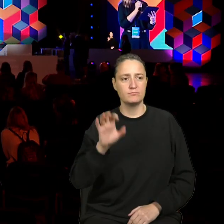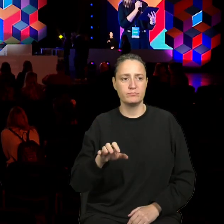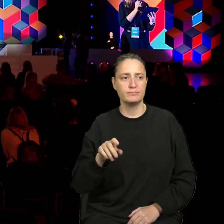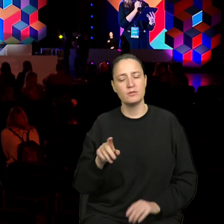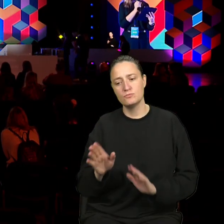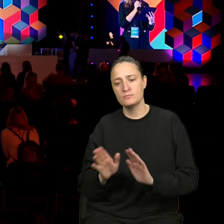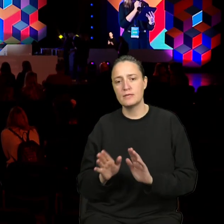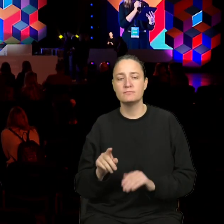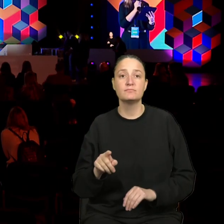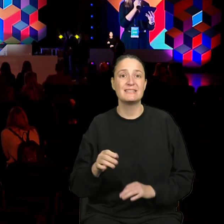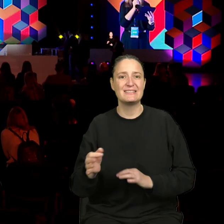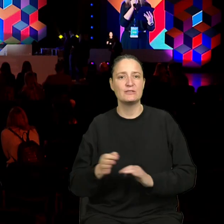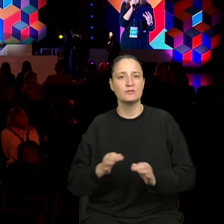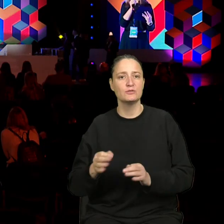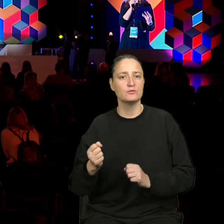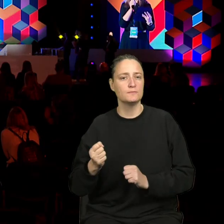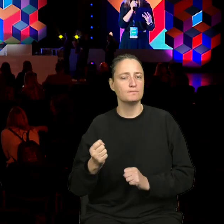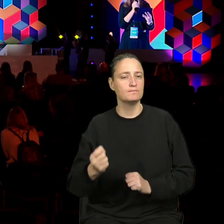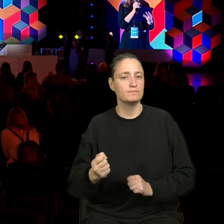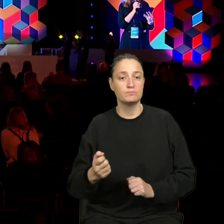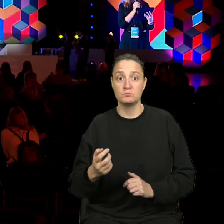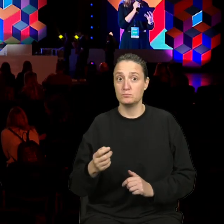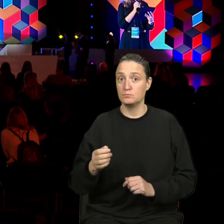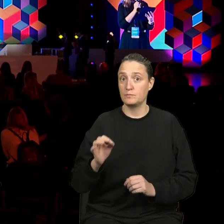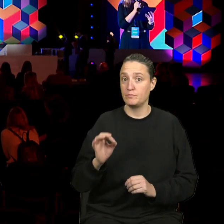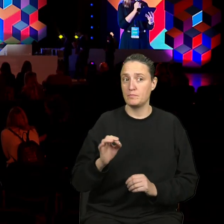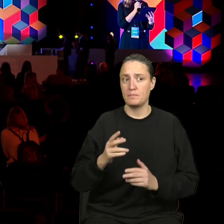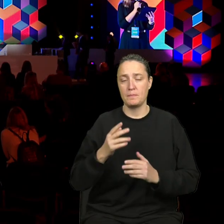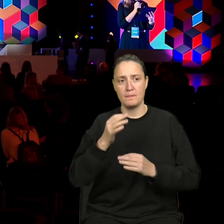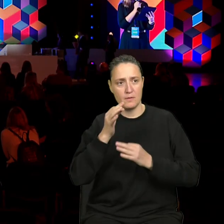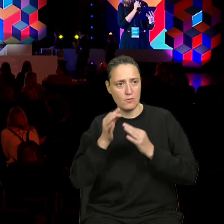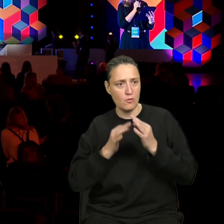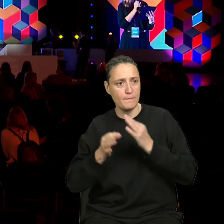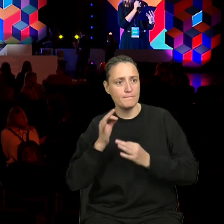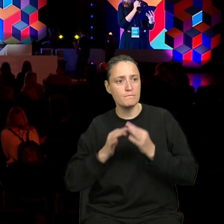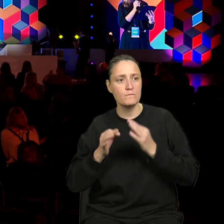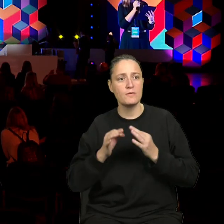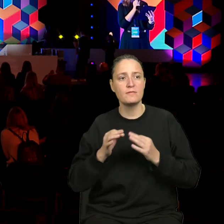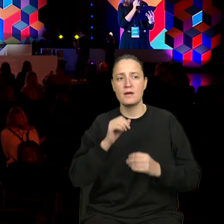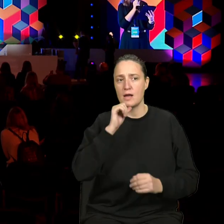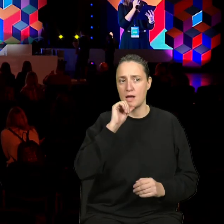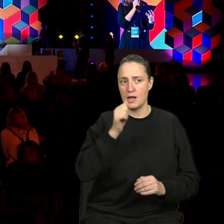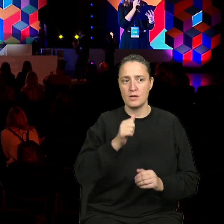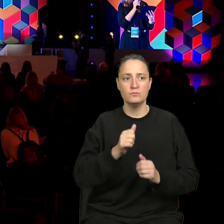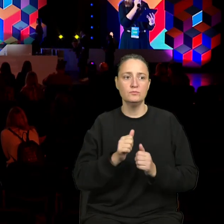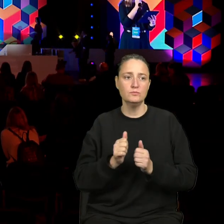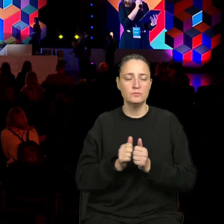sztuczna inteligencja jako rzeczywistość, której jesteśmy, jako wyzwanie, przed którym stoimy. Musimy się nauczyć, to mieliśmy też w tej strategii europejskiej